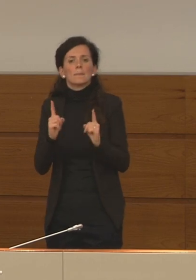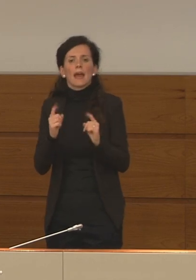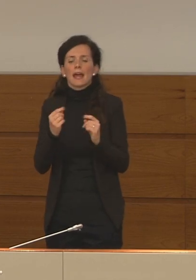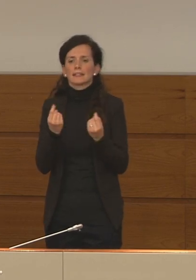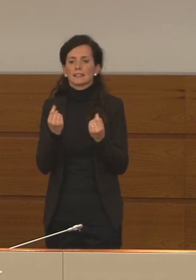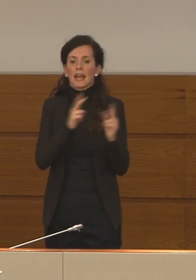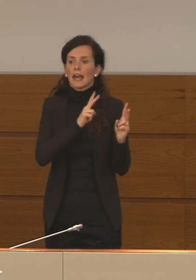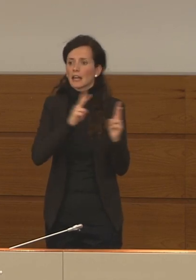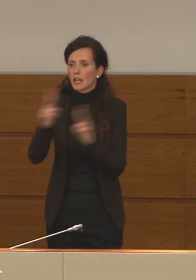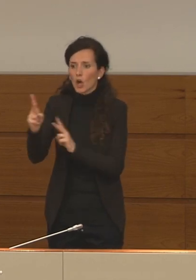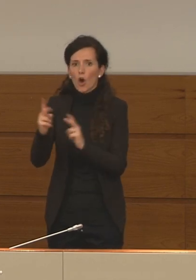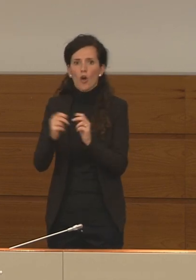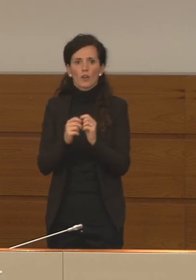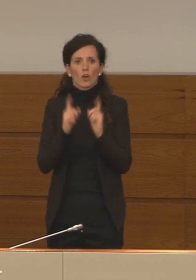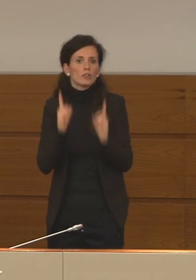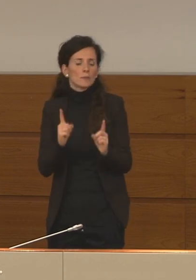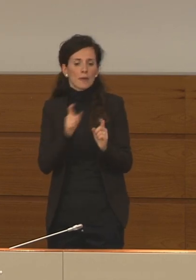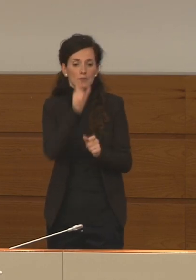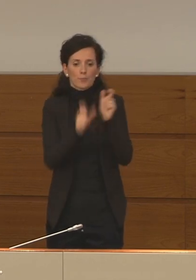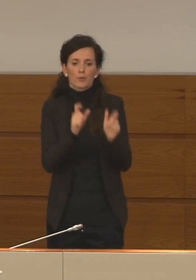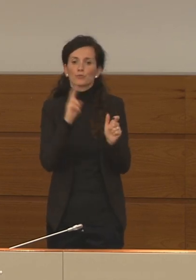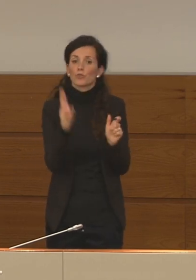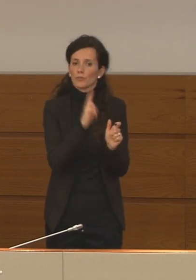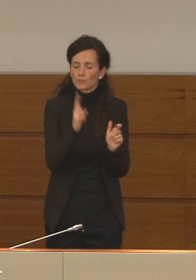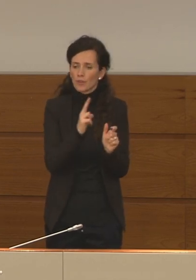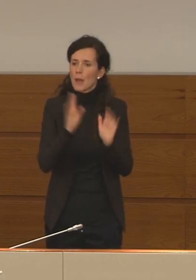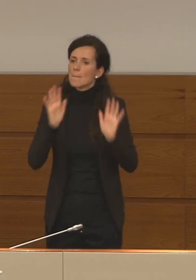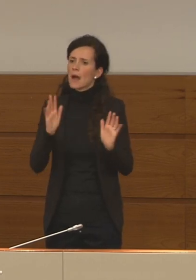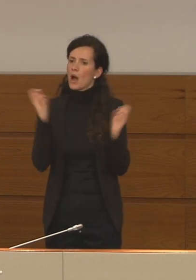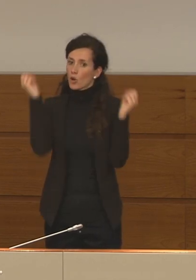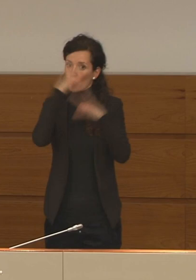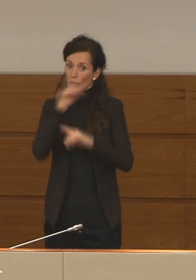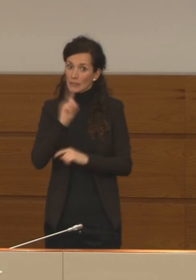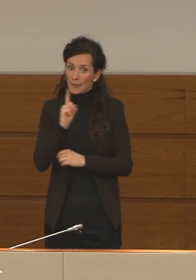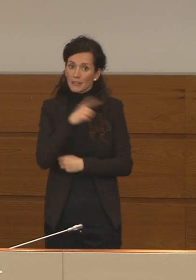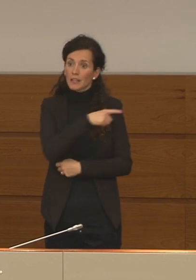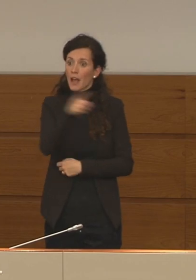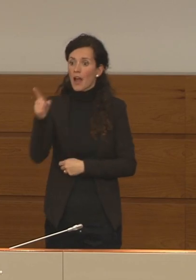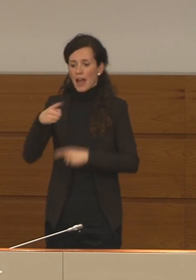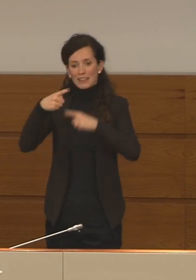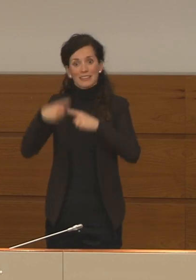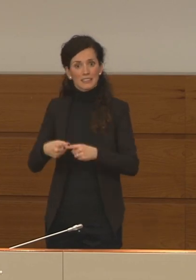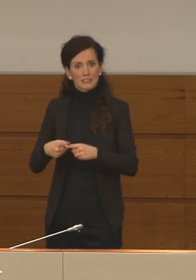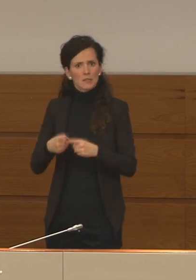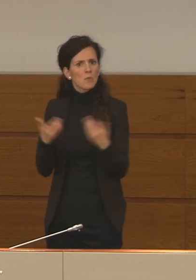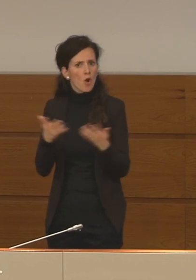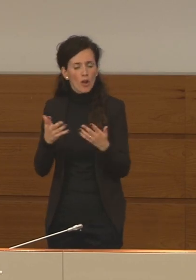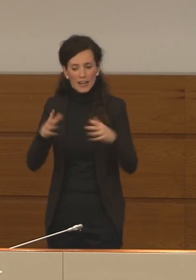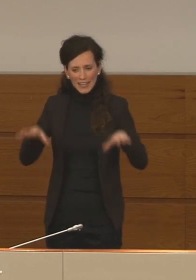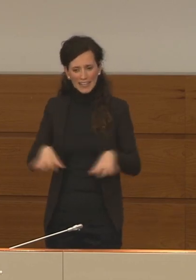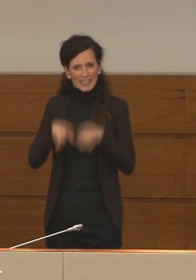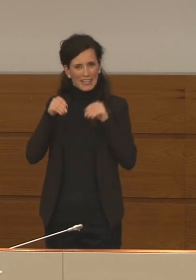dei morti però non dimentichiamo, voi siete testimoni, che per esempio nelle prime settimane, prima del 27